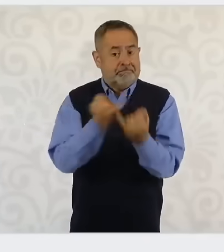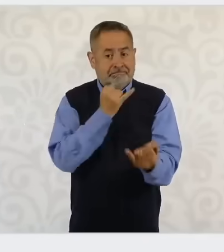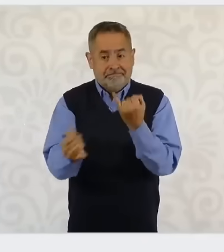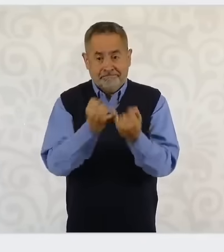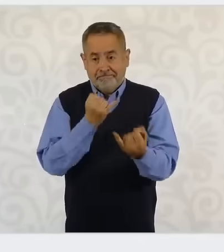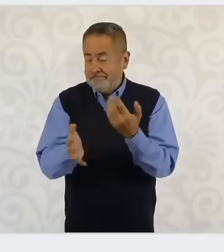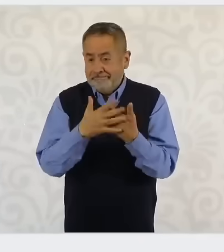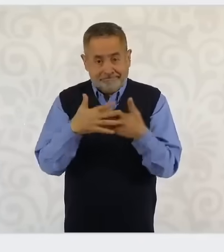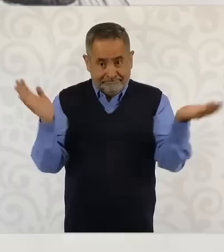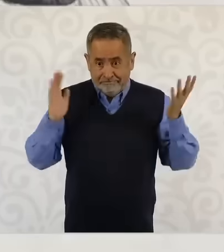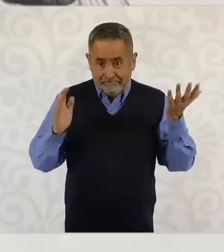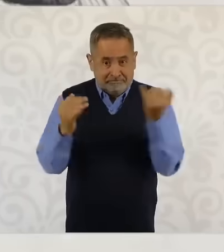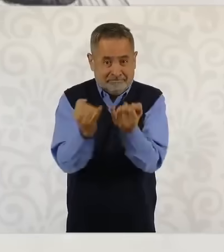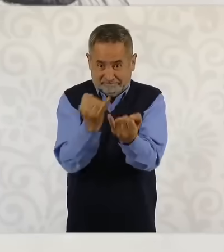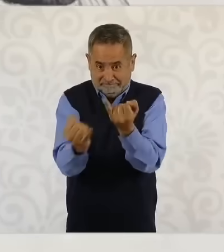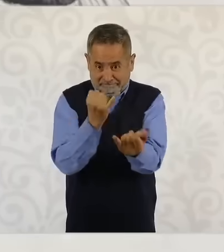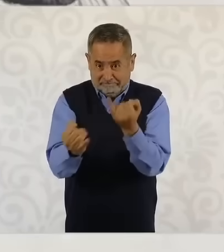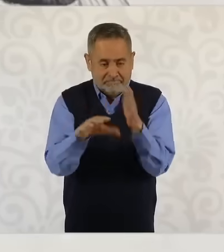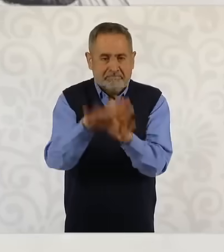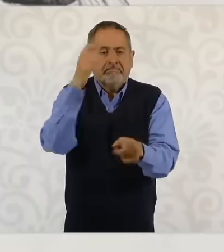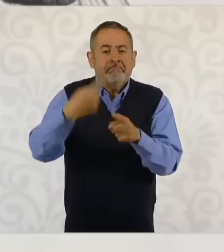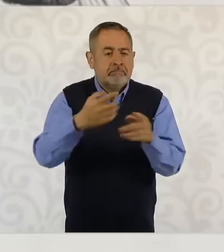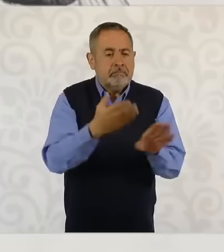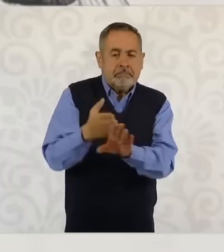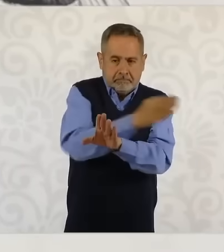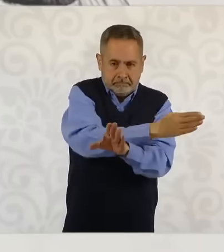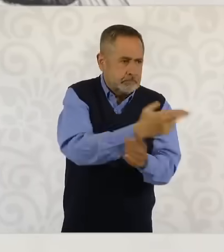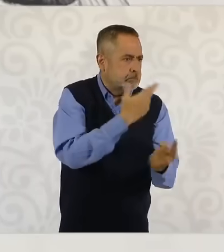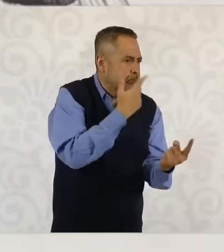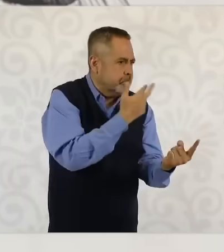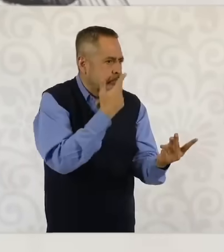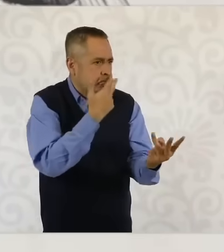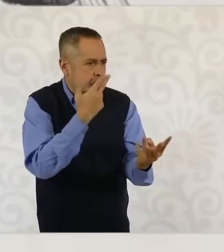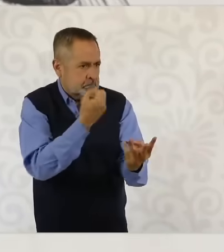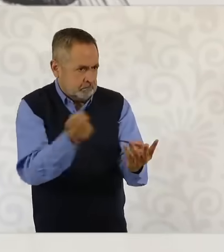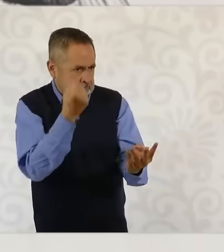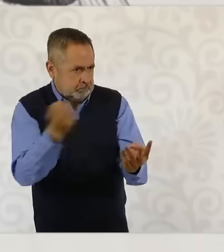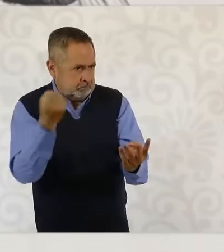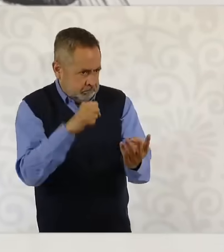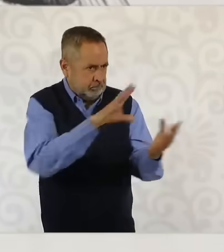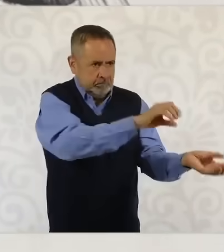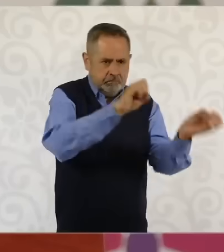pues de esos que al azar los mejores que habían sido seleccionados por las comisiones al azar se